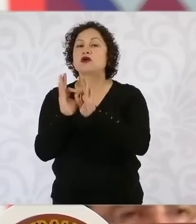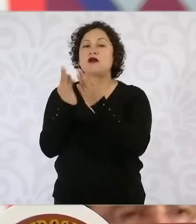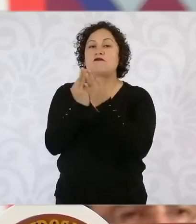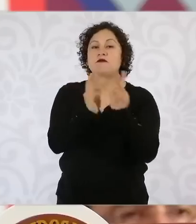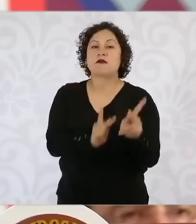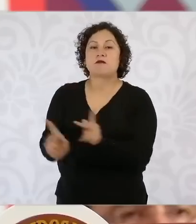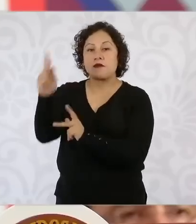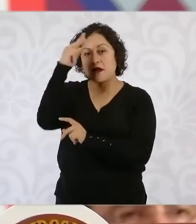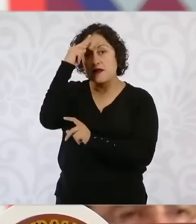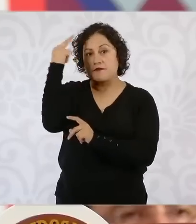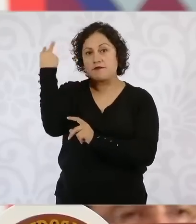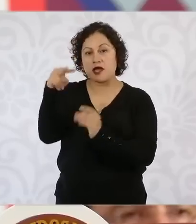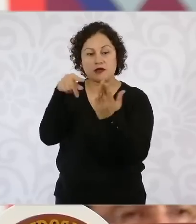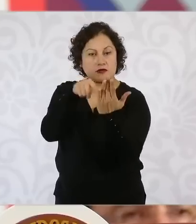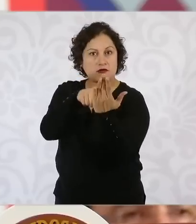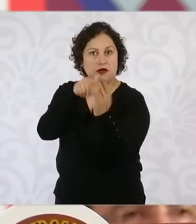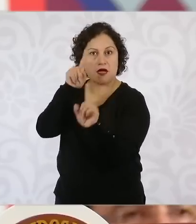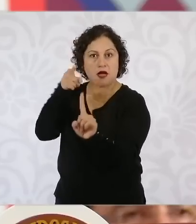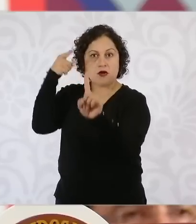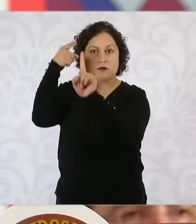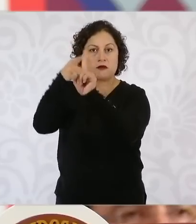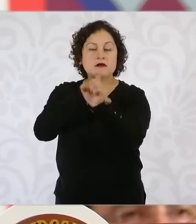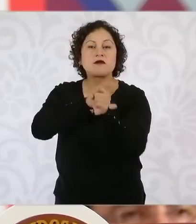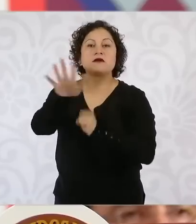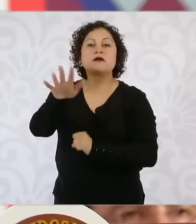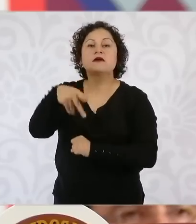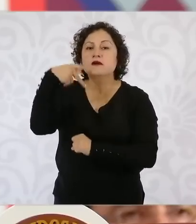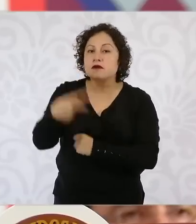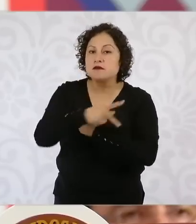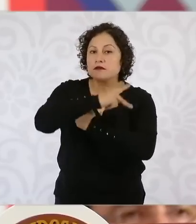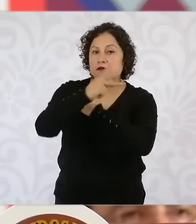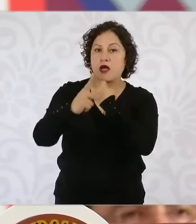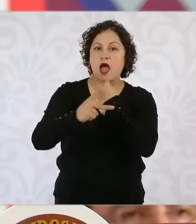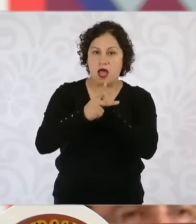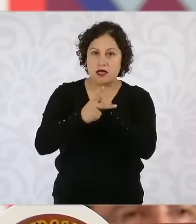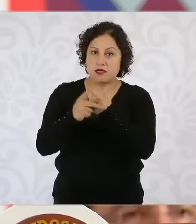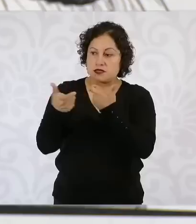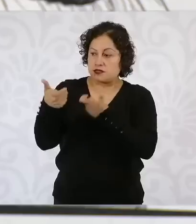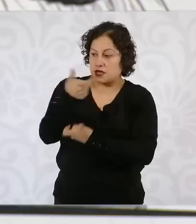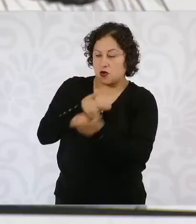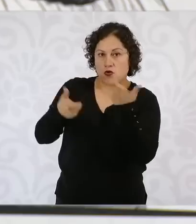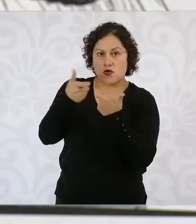permita Pues el crecimiento económico pero un crecimiento económico con justicia con buenos